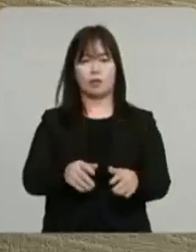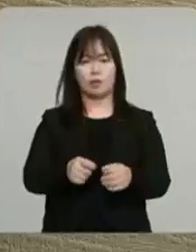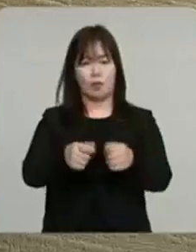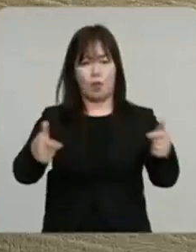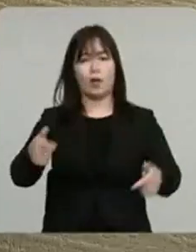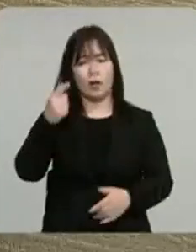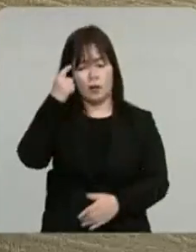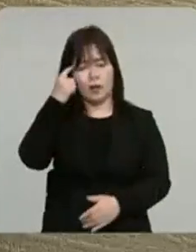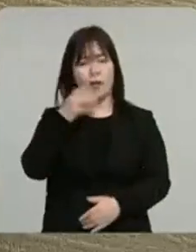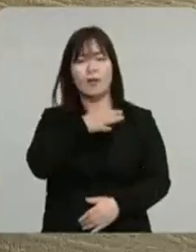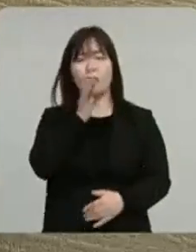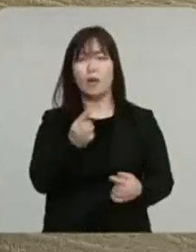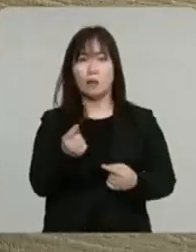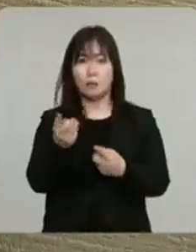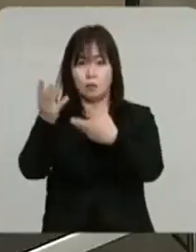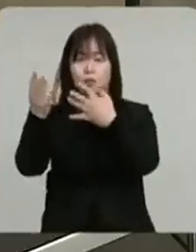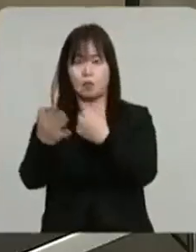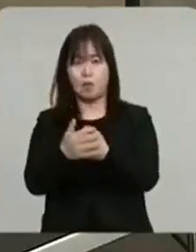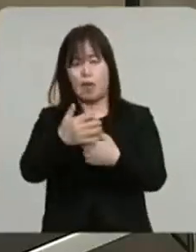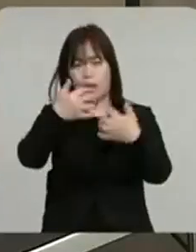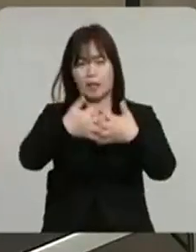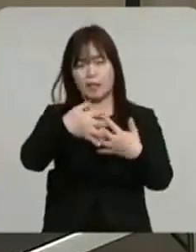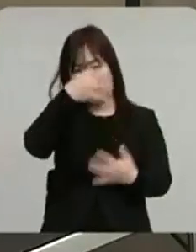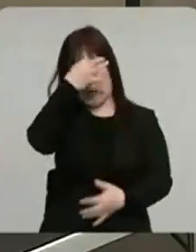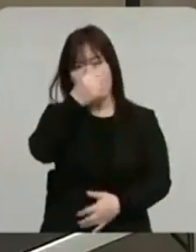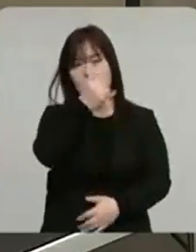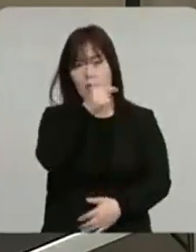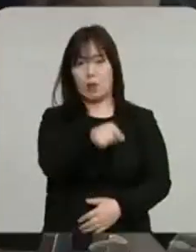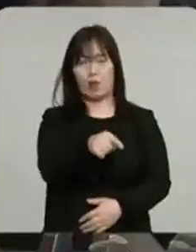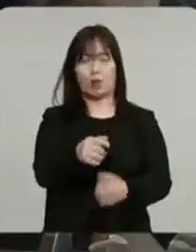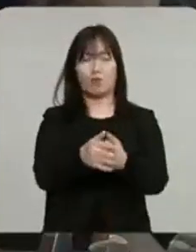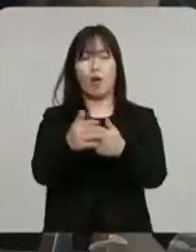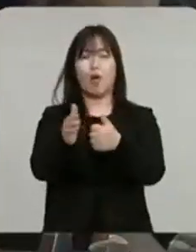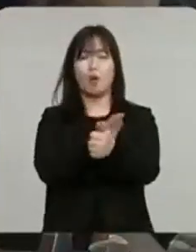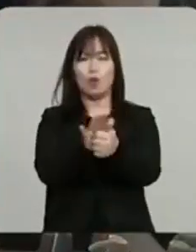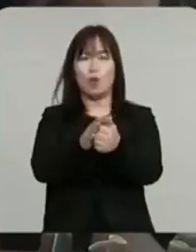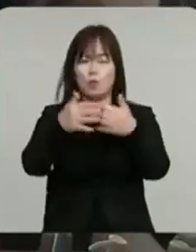고령화 시대 인공지능을 갖춘 ai 로봇이 돌봄에 취약한 홀몸노인